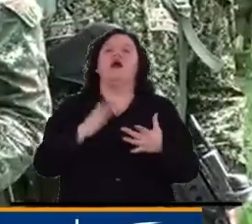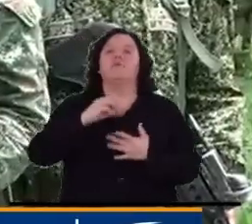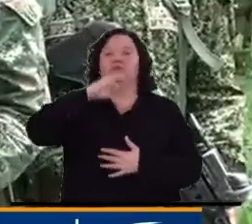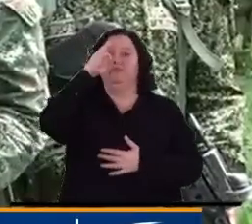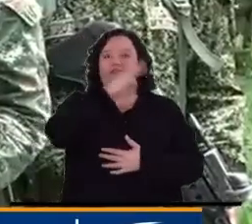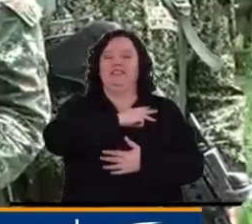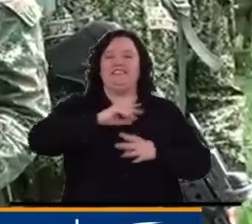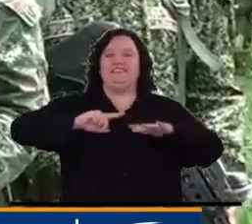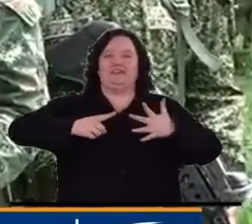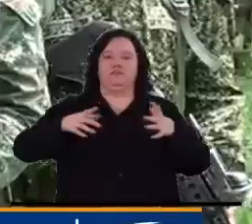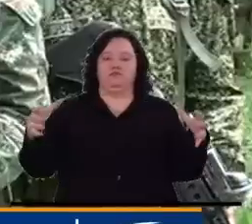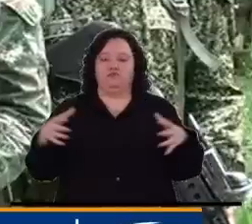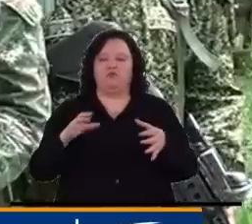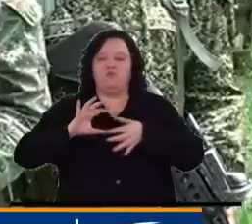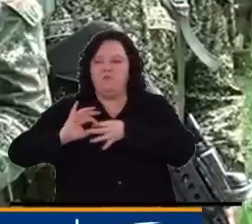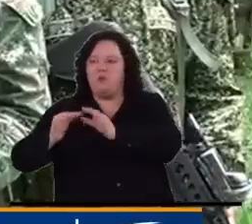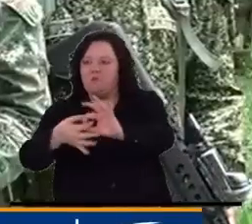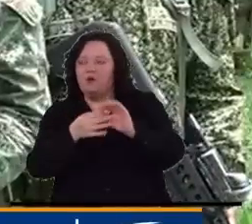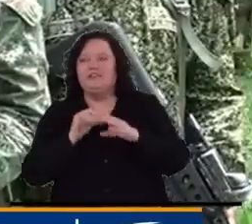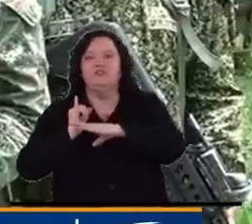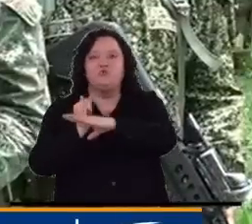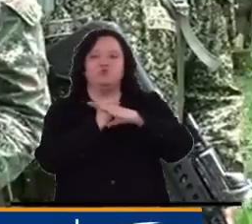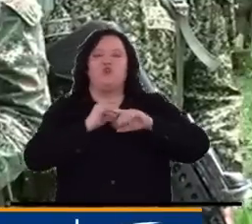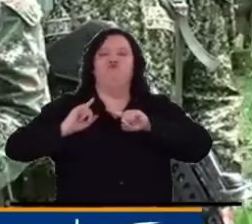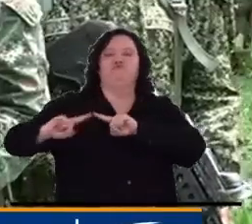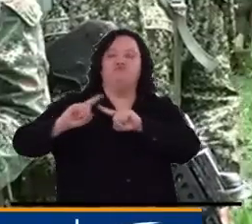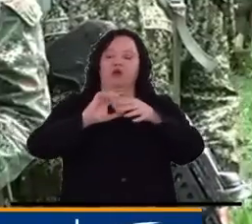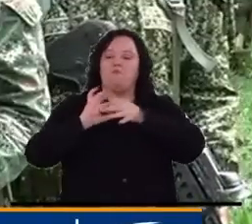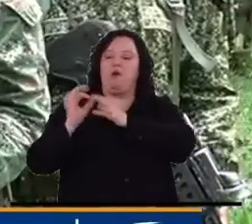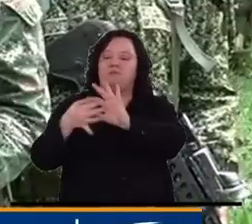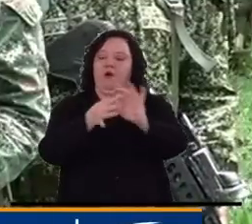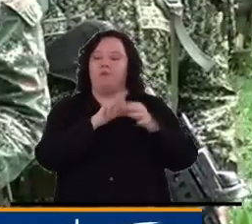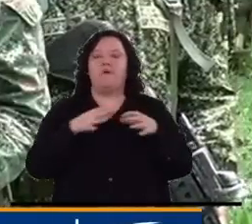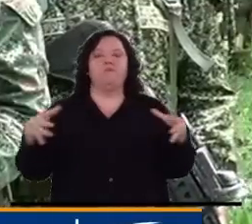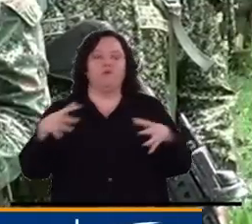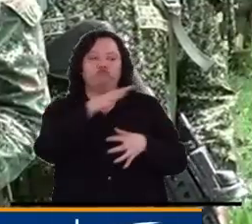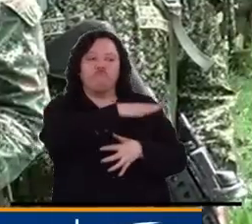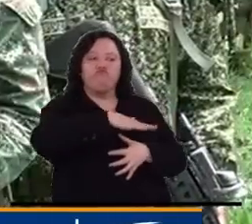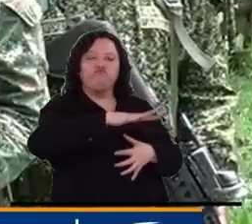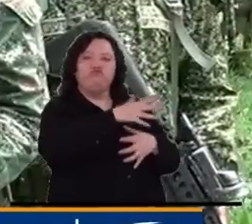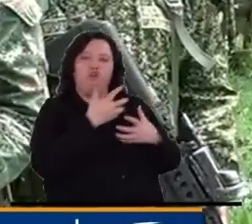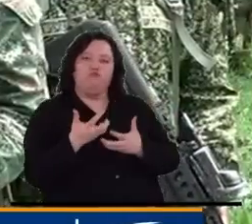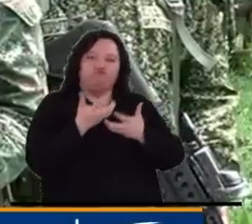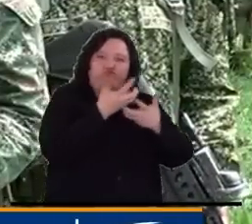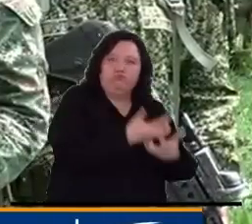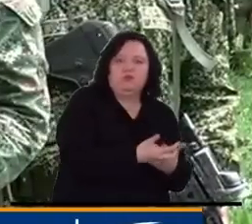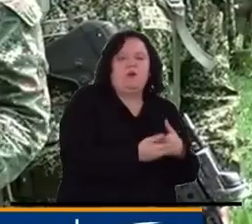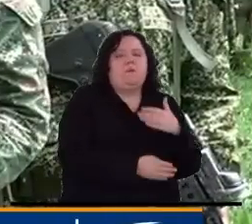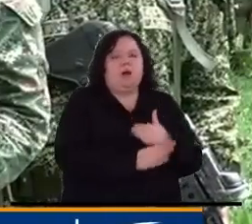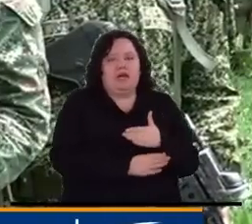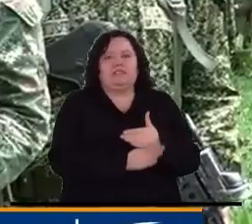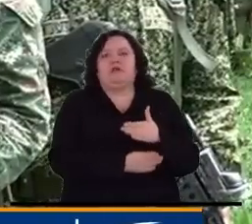intendencia de uso privativo de la fuerza militares, esta manera la sexta división del ejército